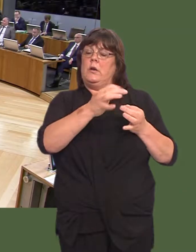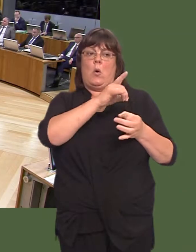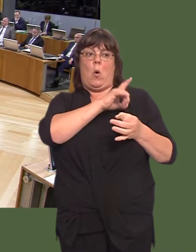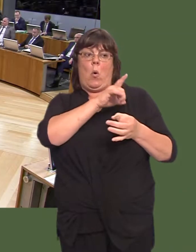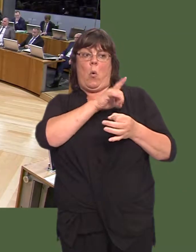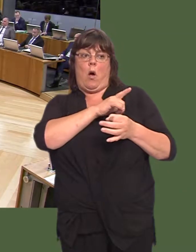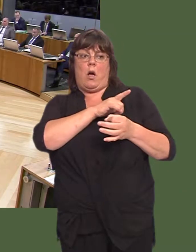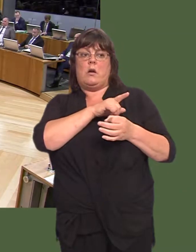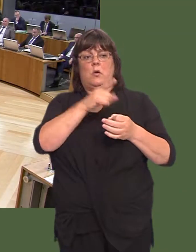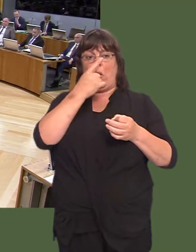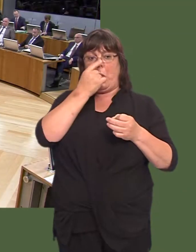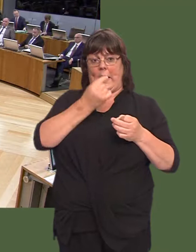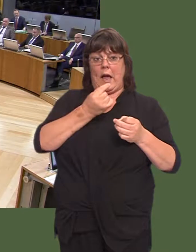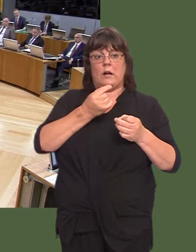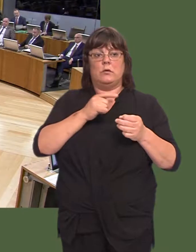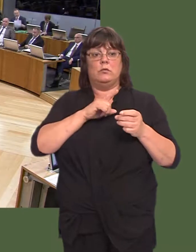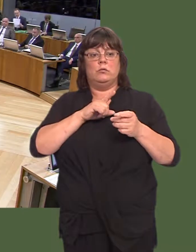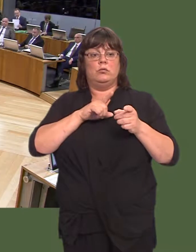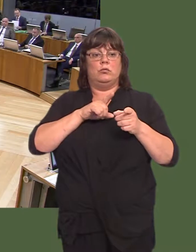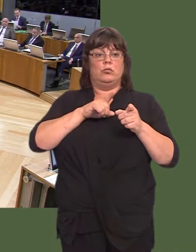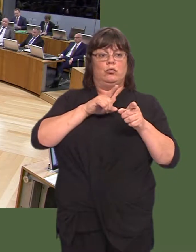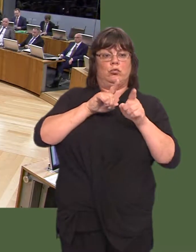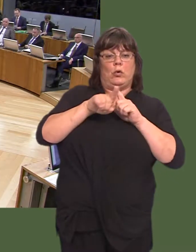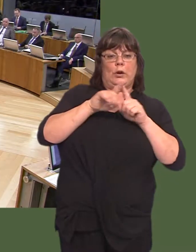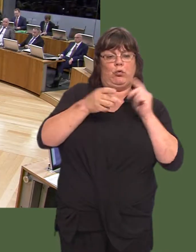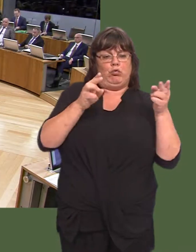broblem fwyaf, o bosib, syín ein hwynebu ni o ran iechyd y cyhoedd?